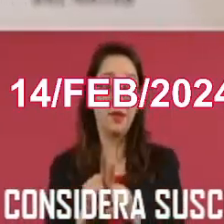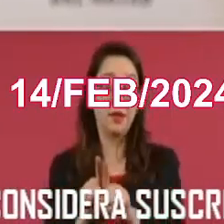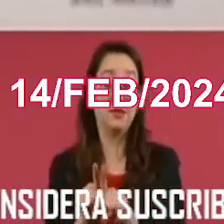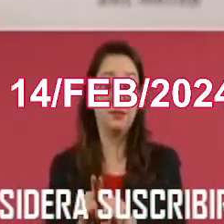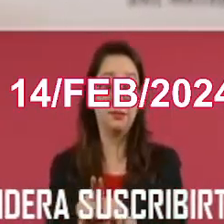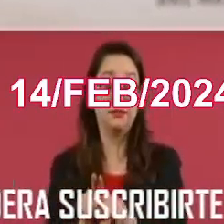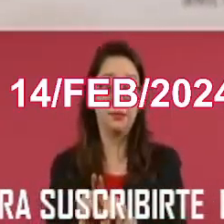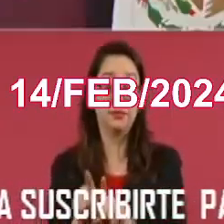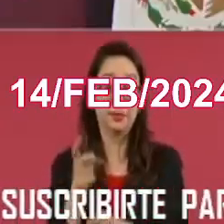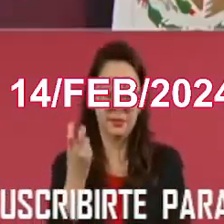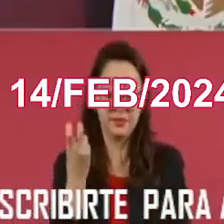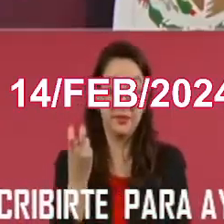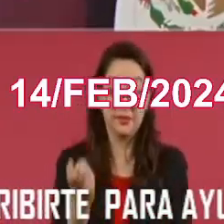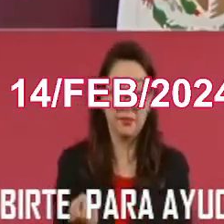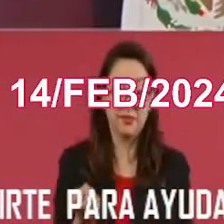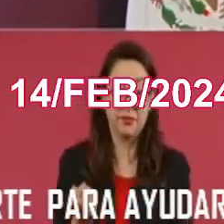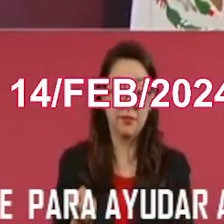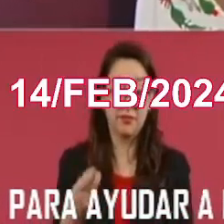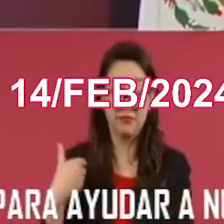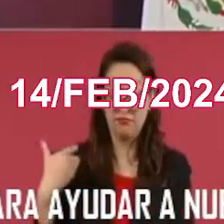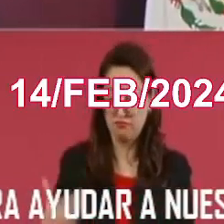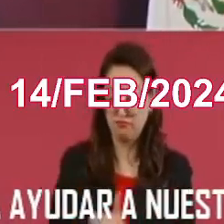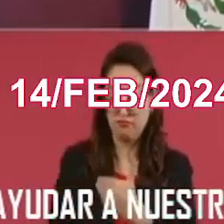eso va ayudarnos pues ahora